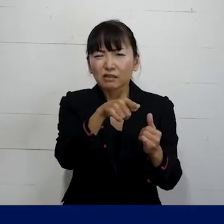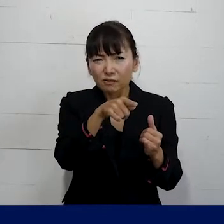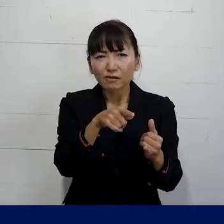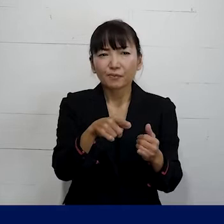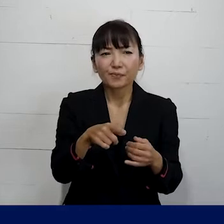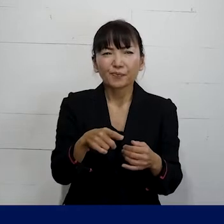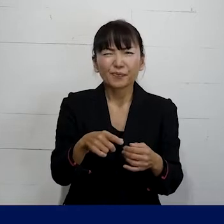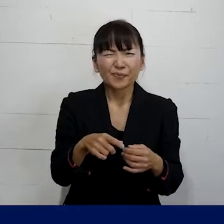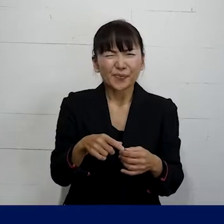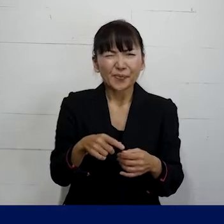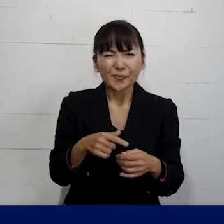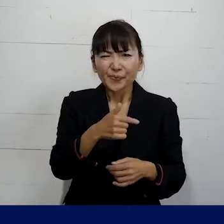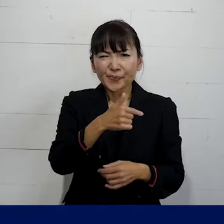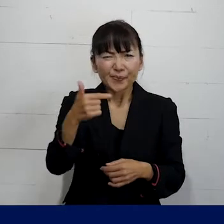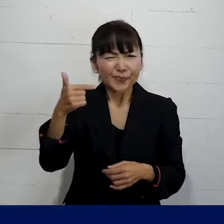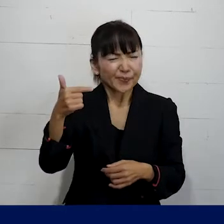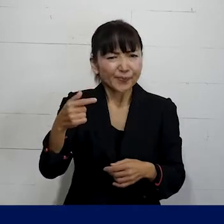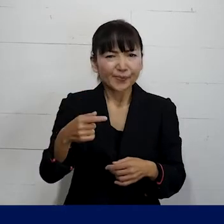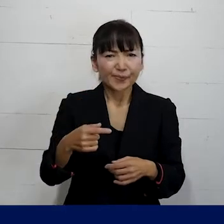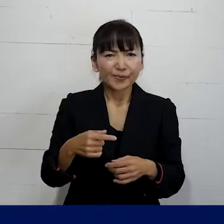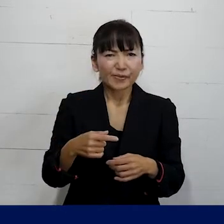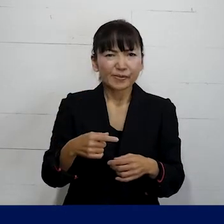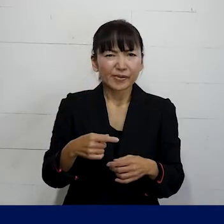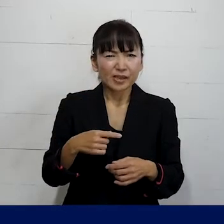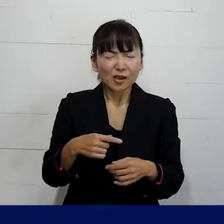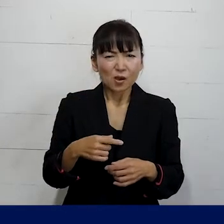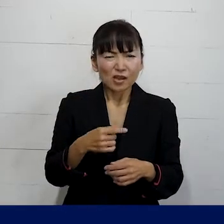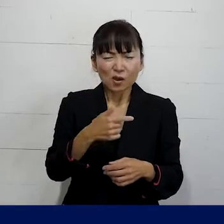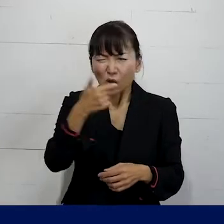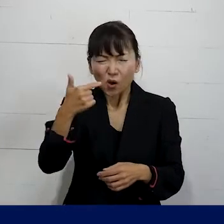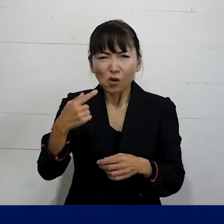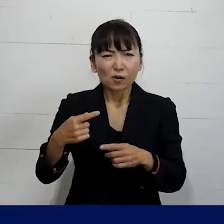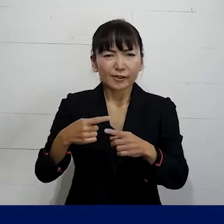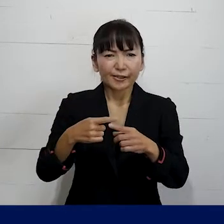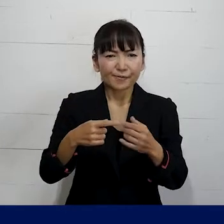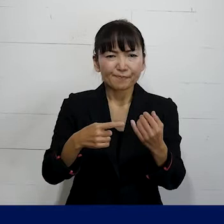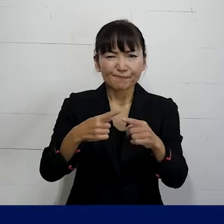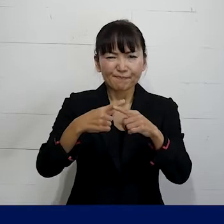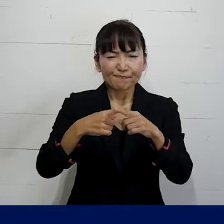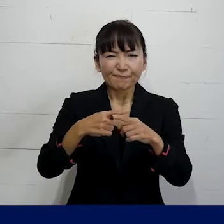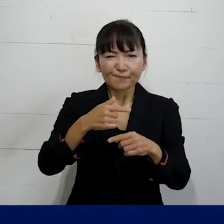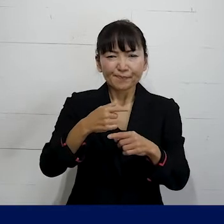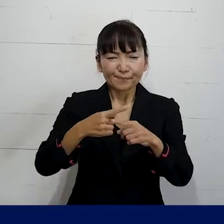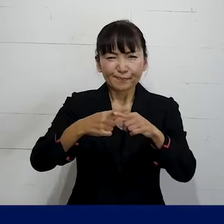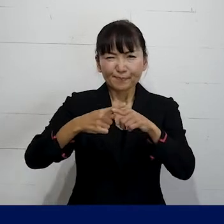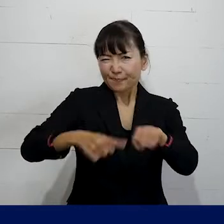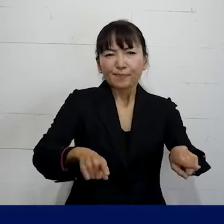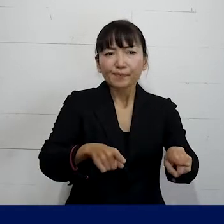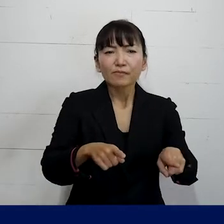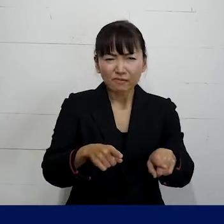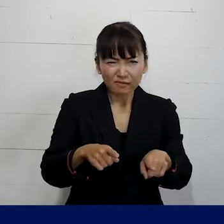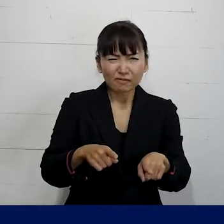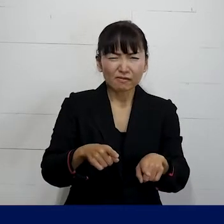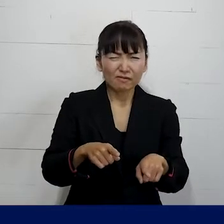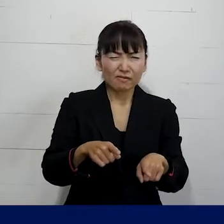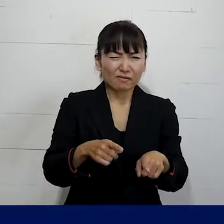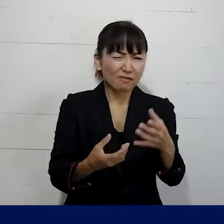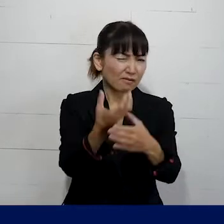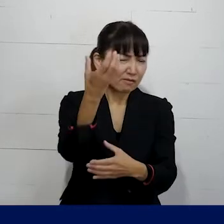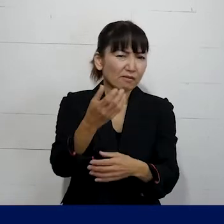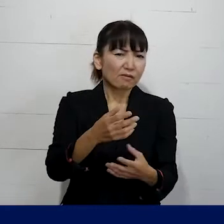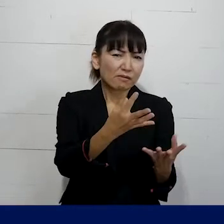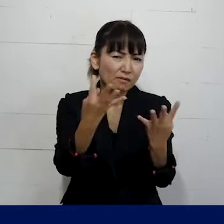未だに心ないというかひどいハラスメントが 行われるということもあり ます